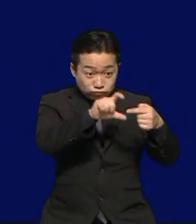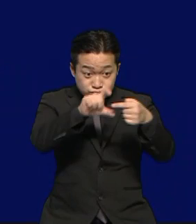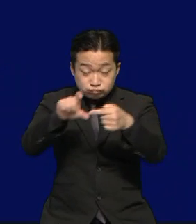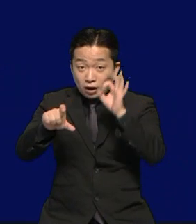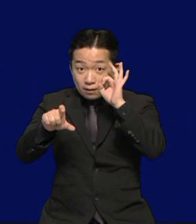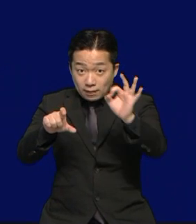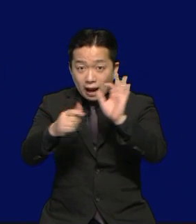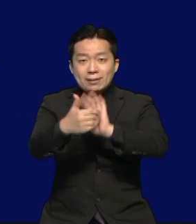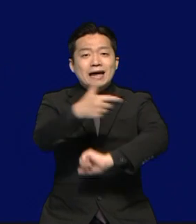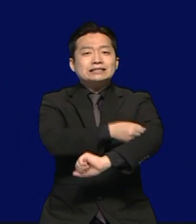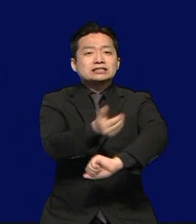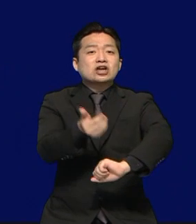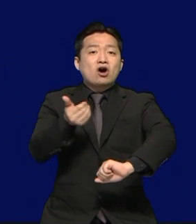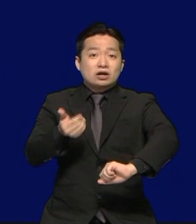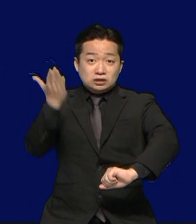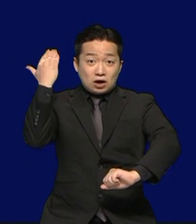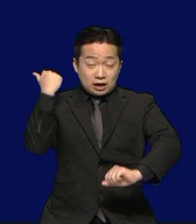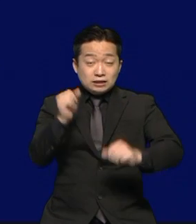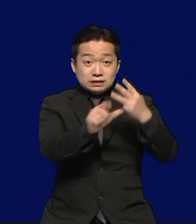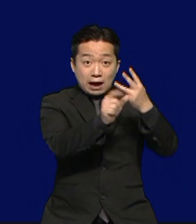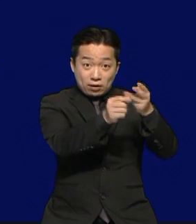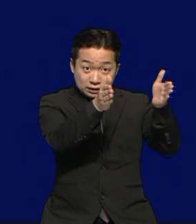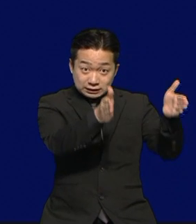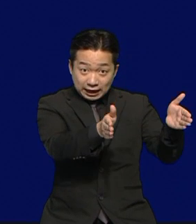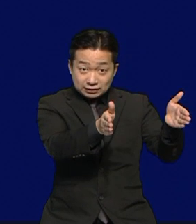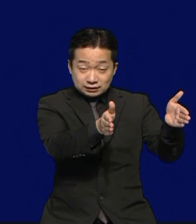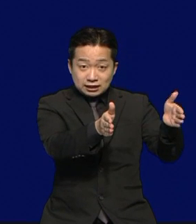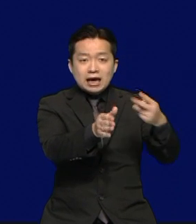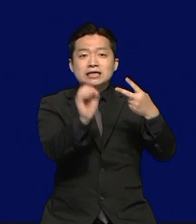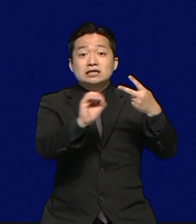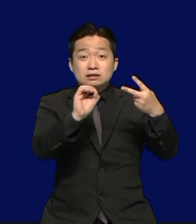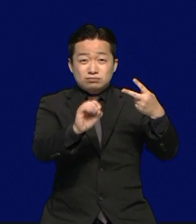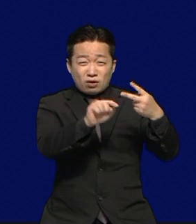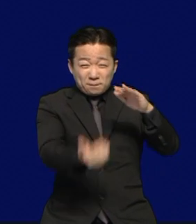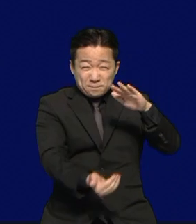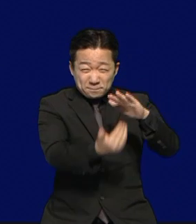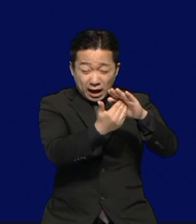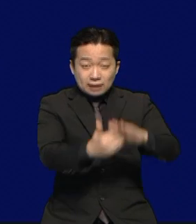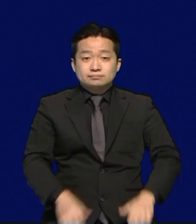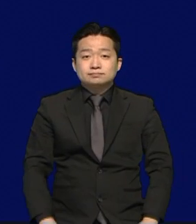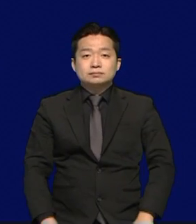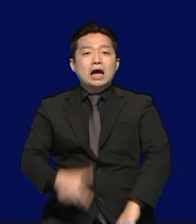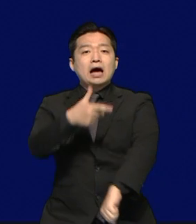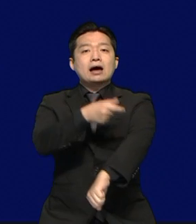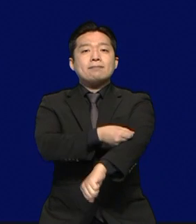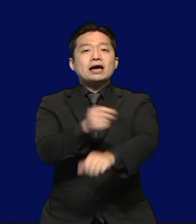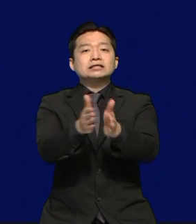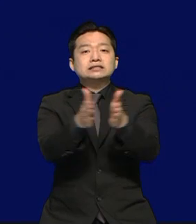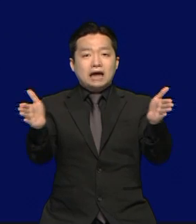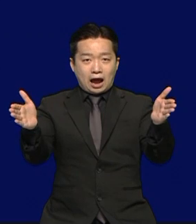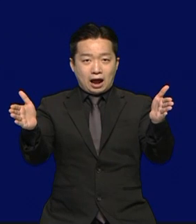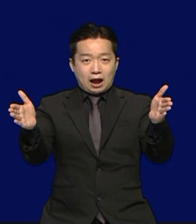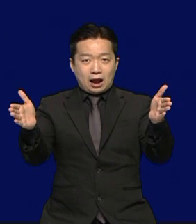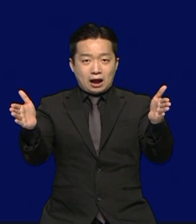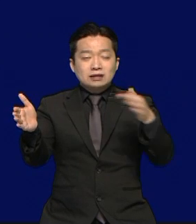직전인 지난 3월까지 2%로 최고치였는데 백신 접종이 시작되고 60세 이상 고령층의